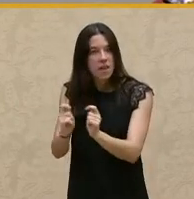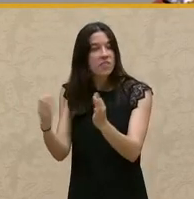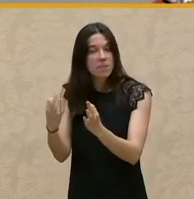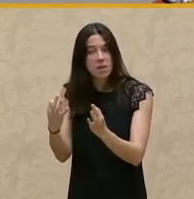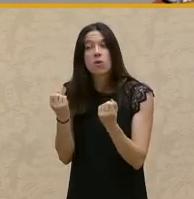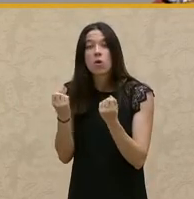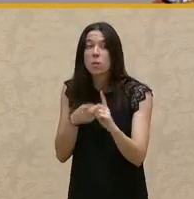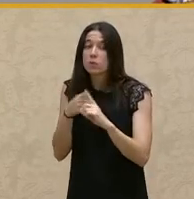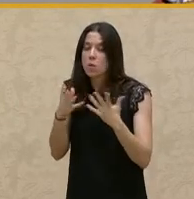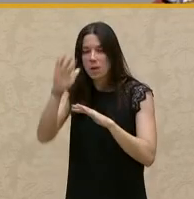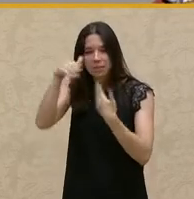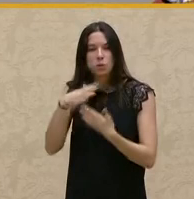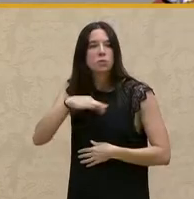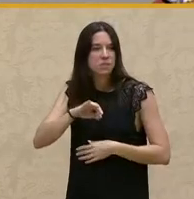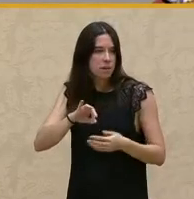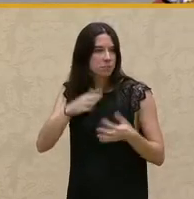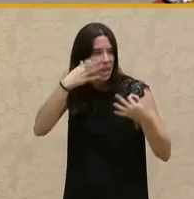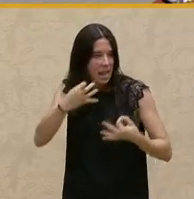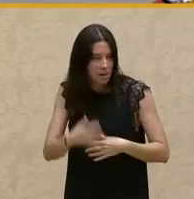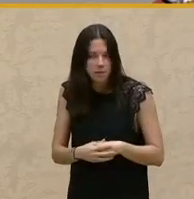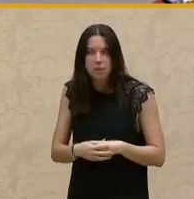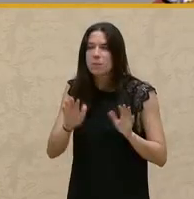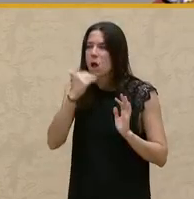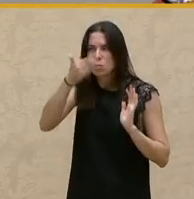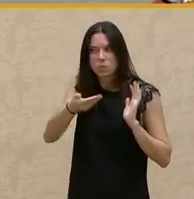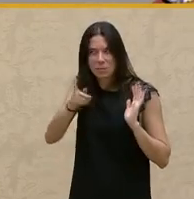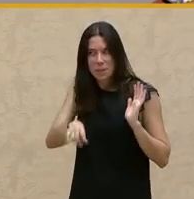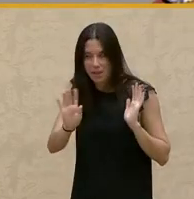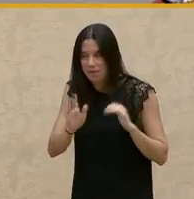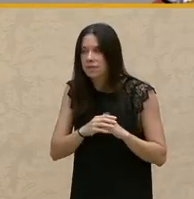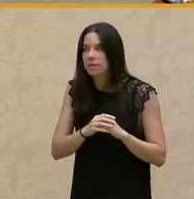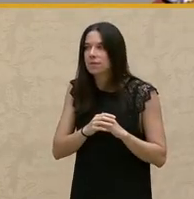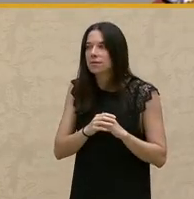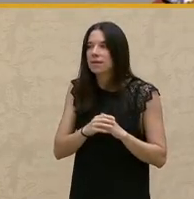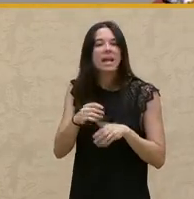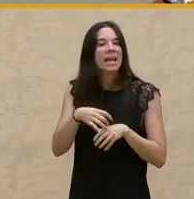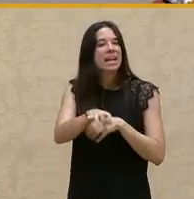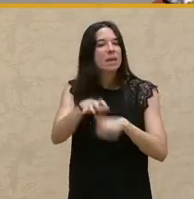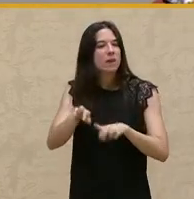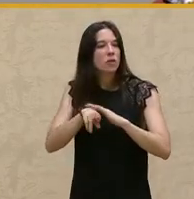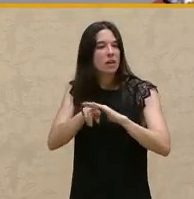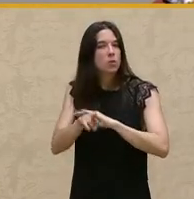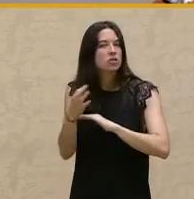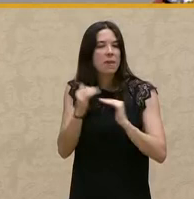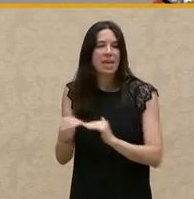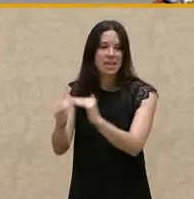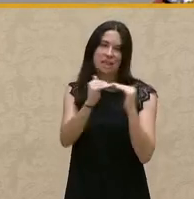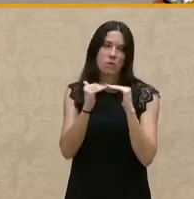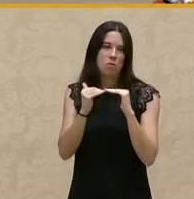atención sea posible, pero algo muy importante: el reparto de recursos debe ser equitativo. Y debe